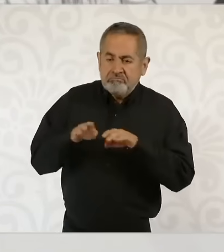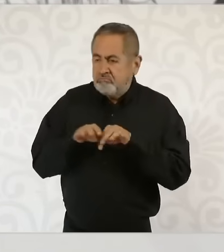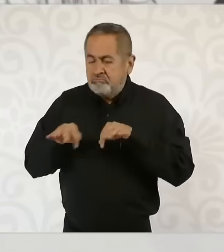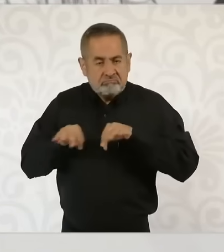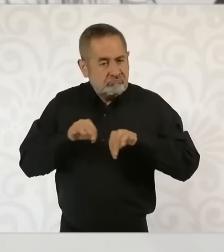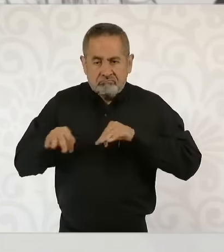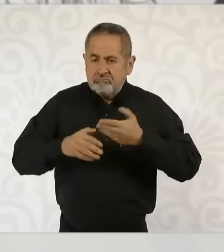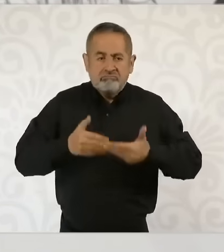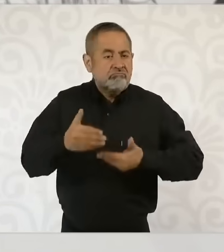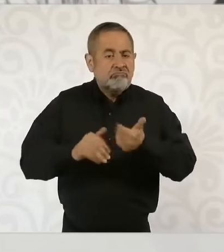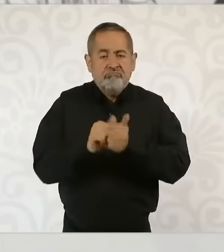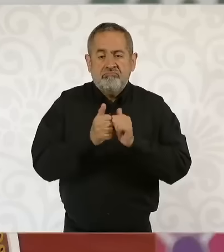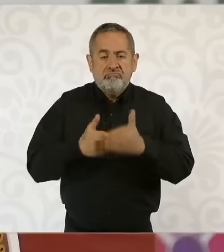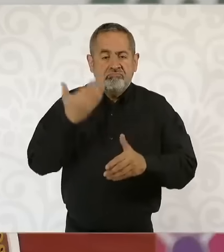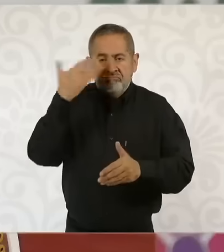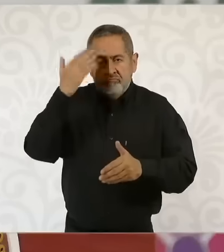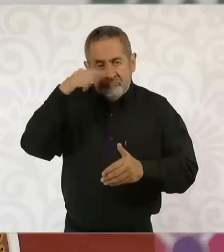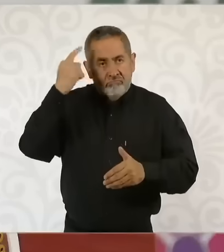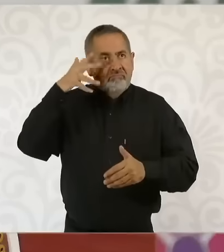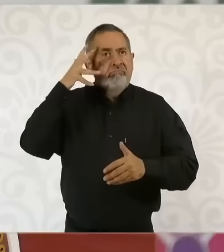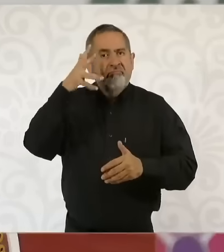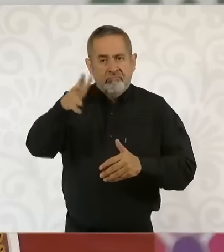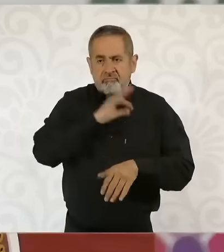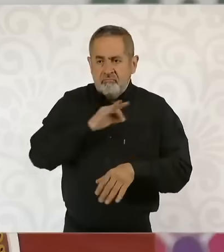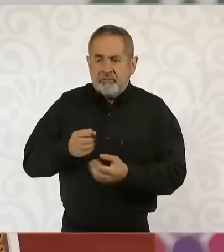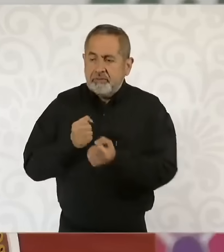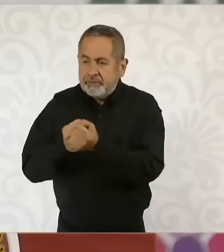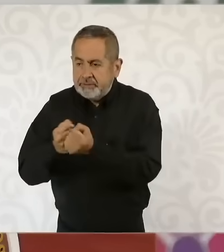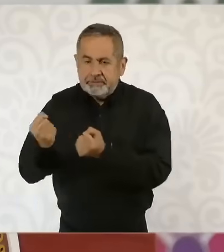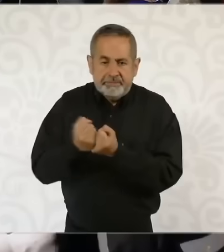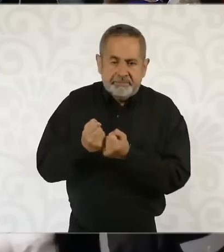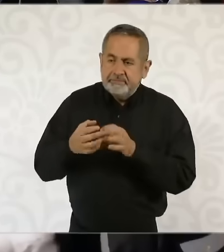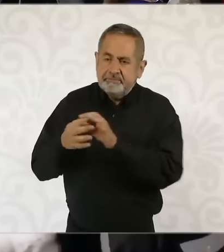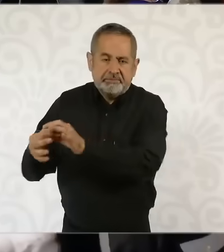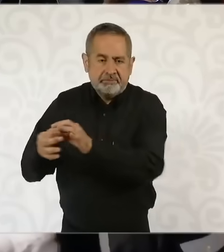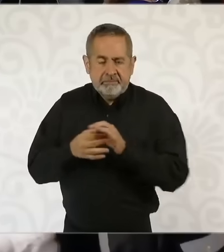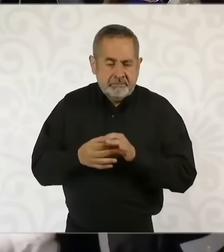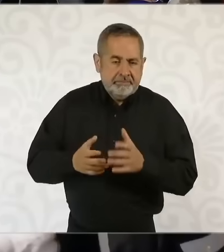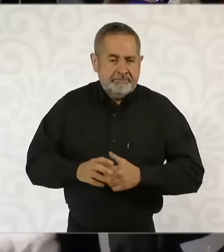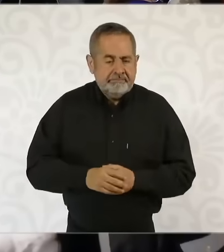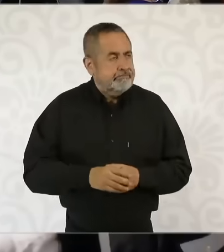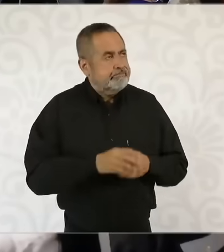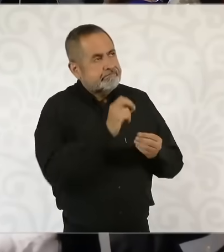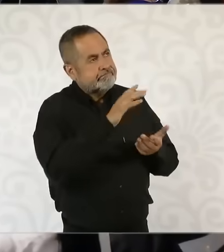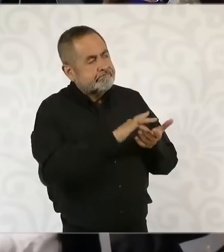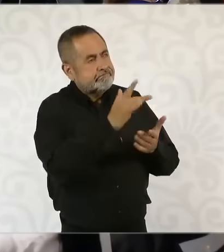poder saber hacia dónde podemos fortalecer la cooperación. Okay, presidenta. Gracias. Eh,